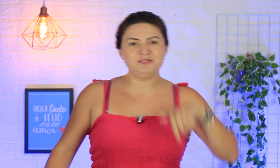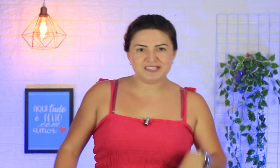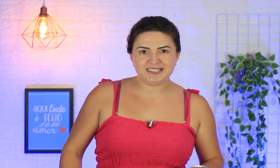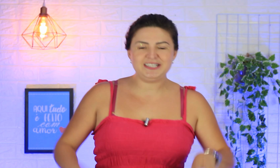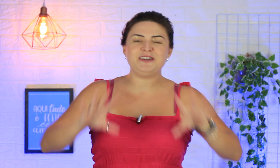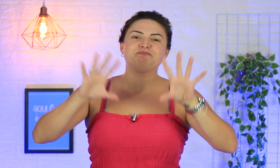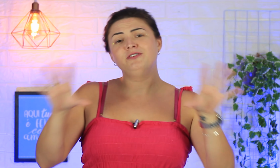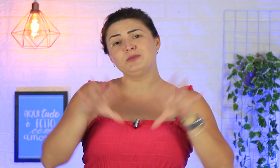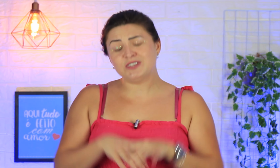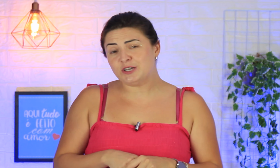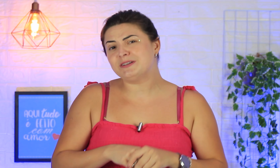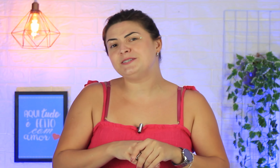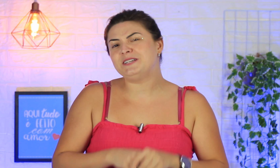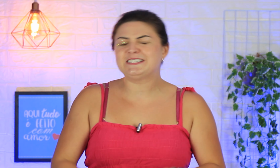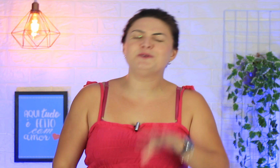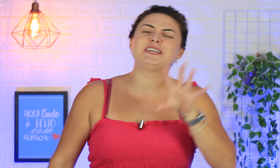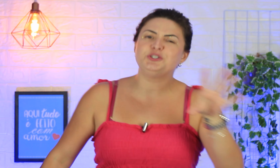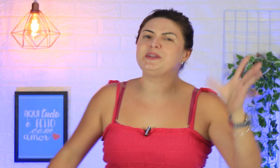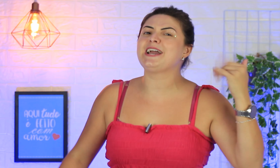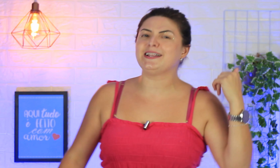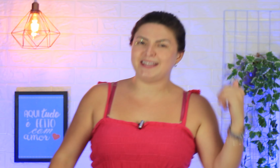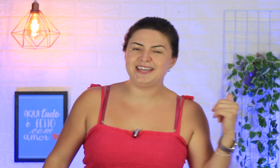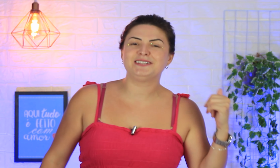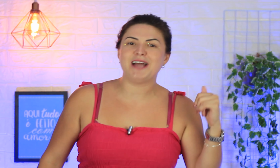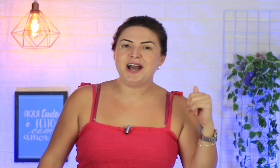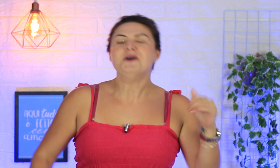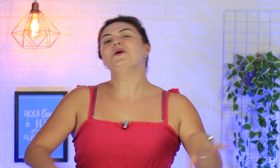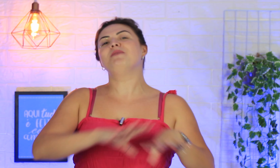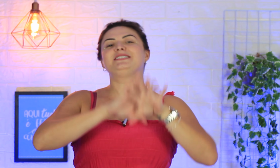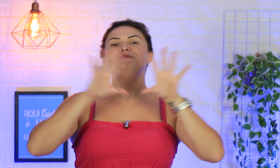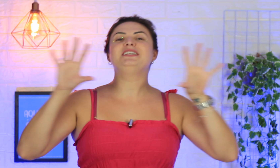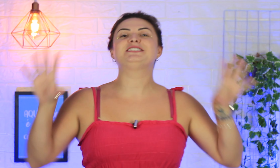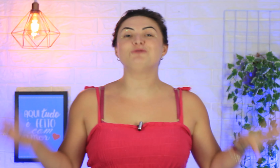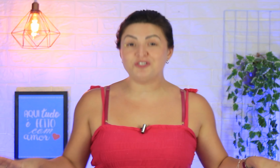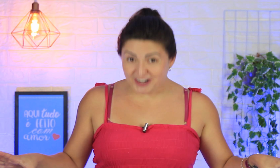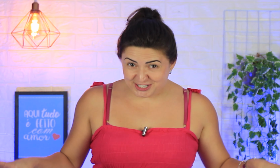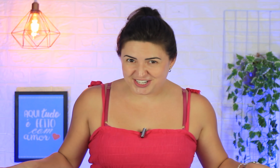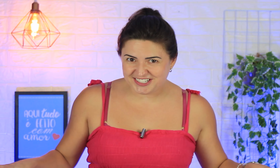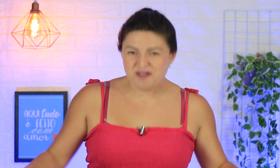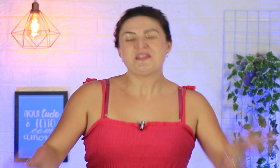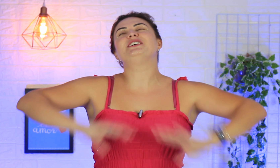não esquecer Vamos fazer uma assimilação aqui de brincadeira tá uma assimilação divertida porque